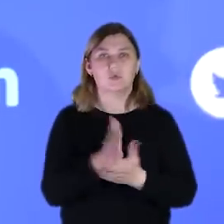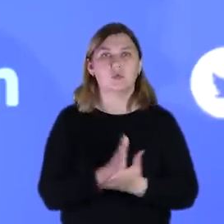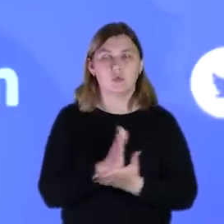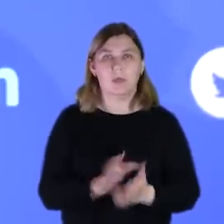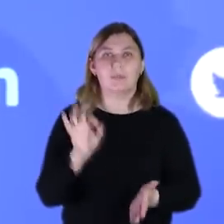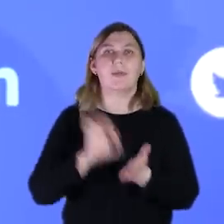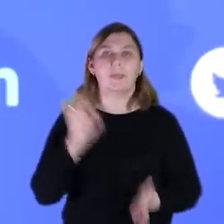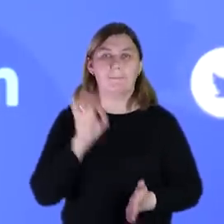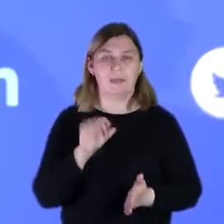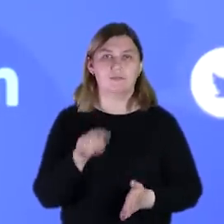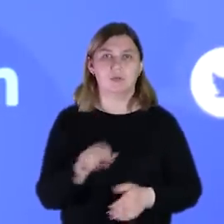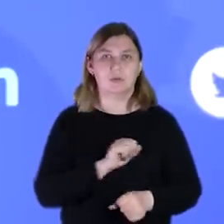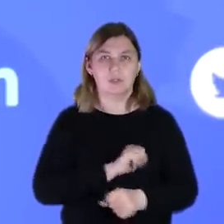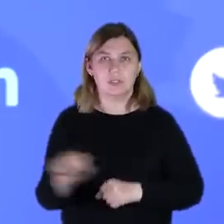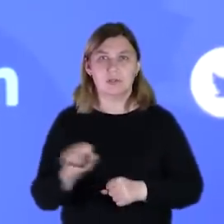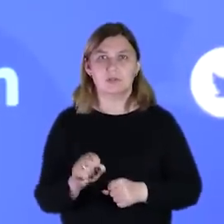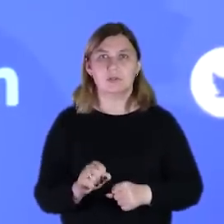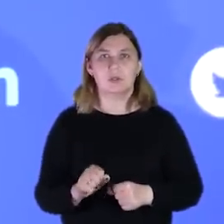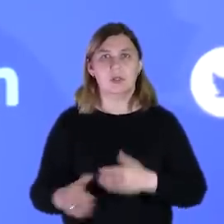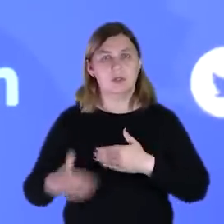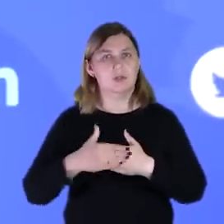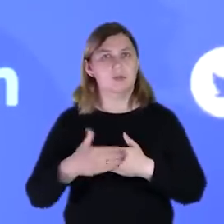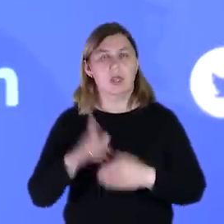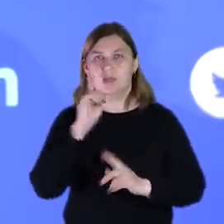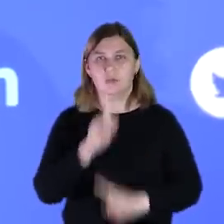Więc to na pewno jest zbliżone do prawdy.